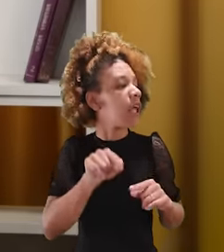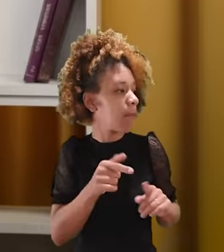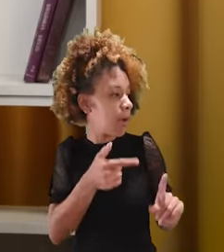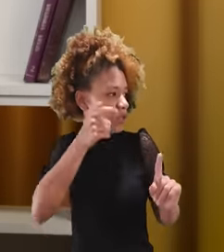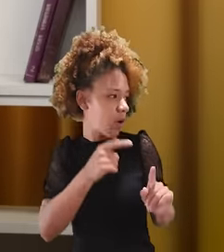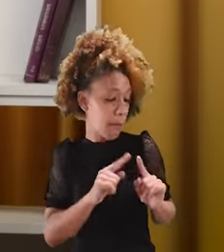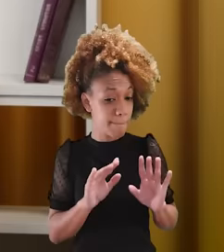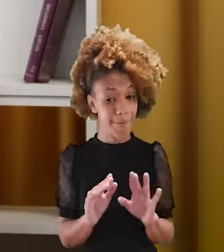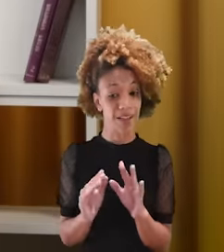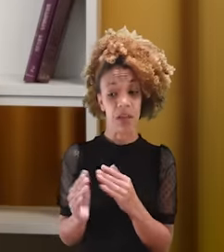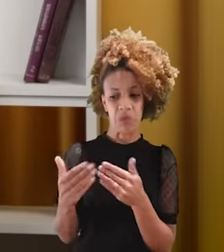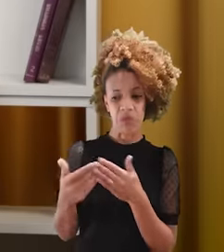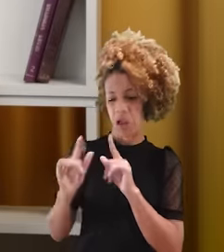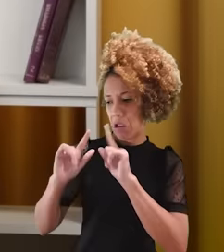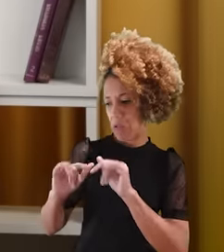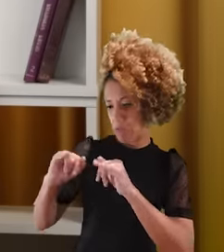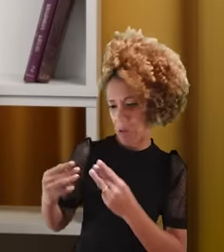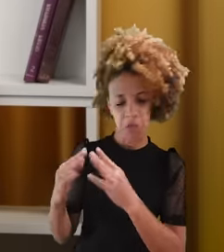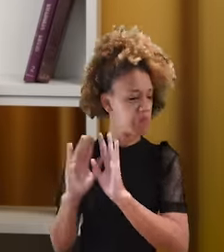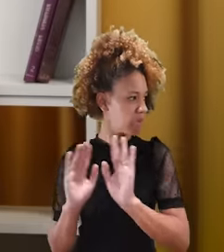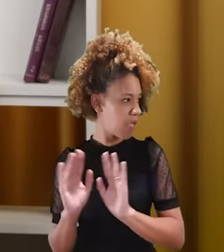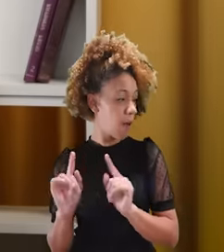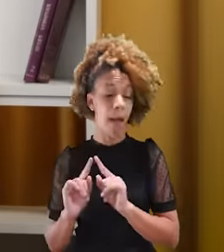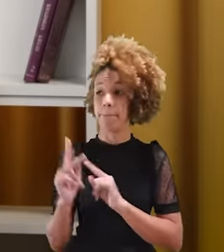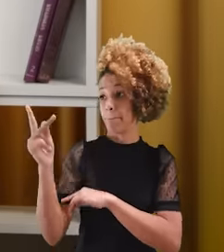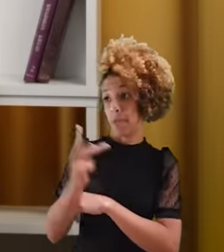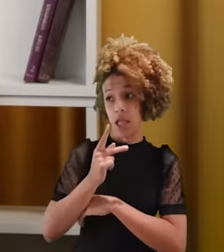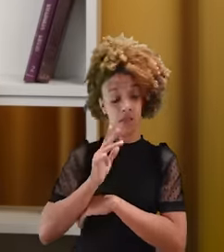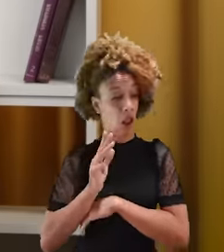de gaza seja resolvida as pessoas querem falar a declaração do Lula é uma é uma imbecilidade as